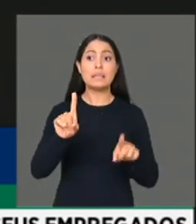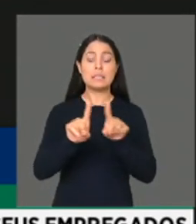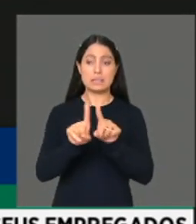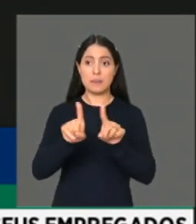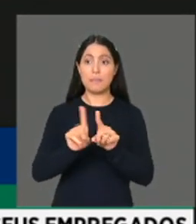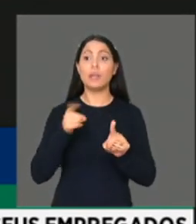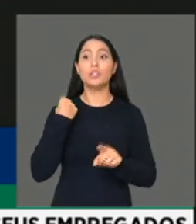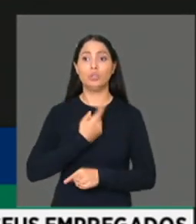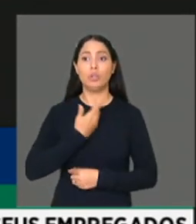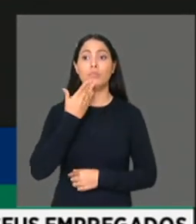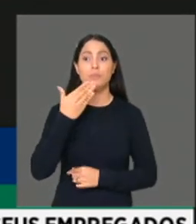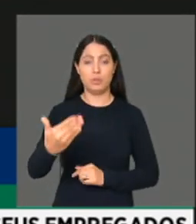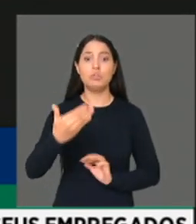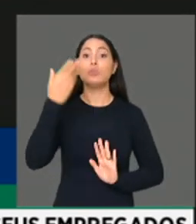NÓS TEMOS A SOLICITAÇÃO DE VOTARMOS PROJETOS NESSE PERÍ